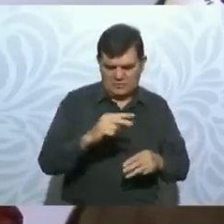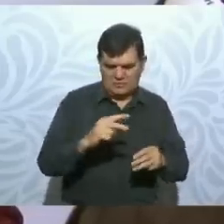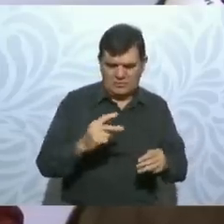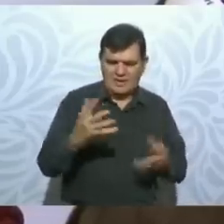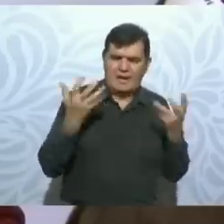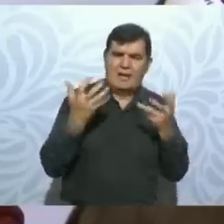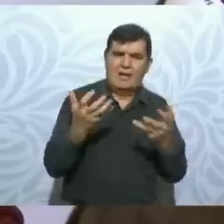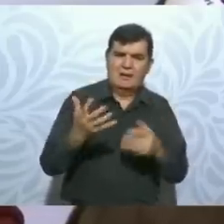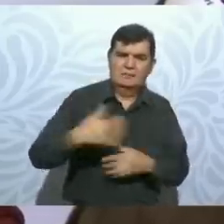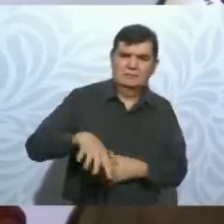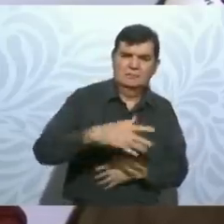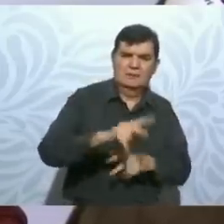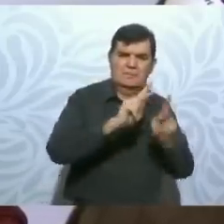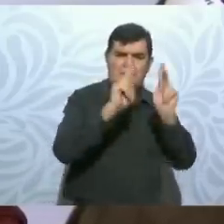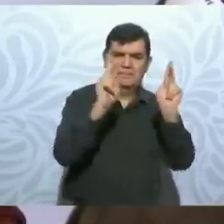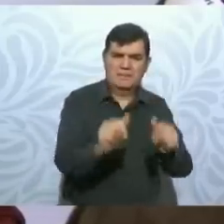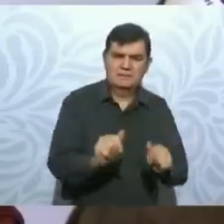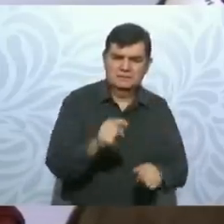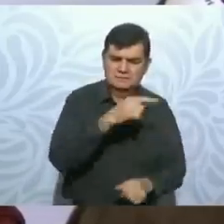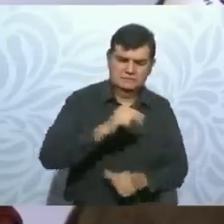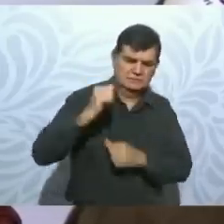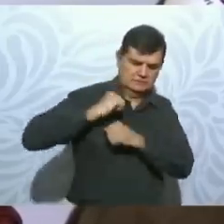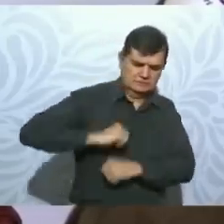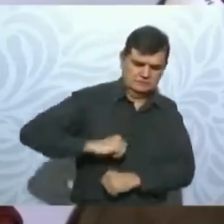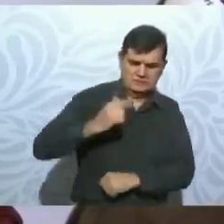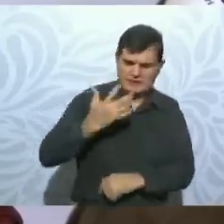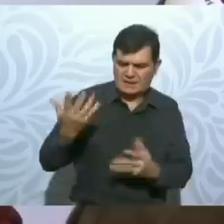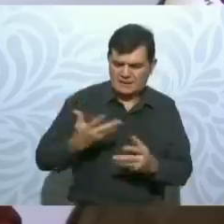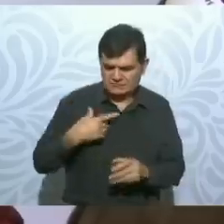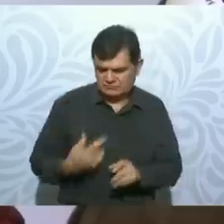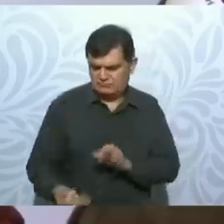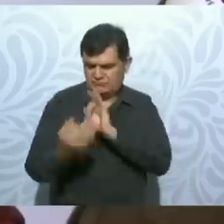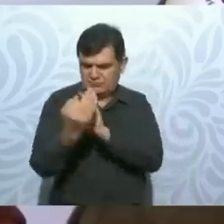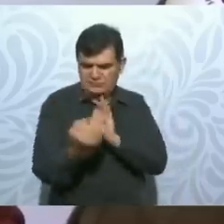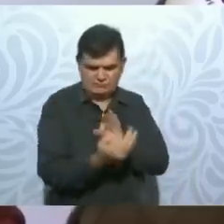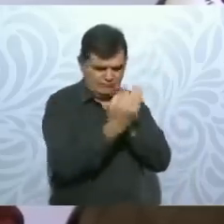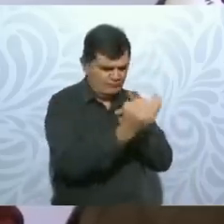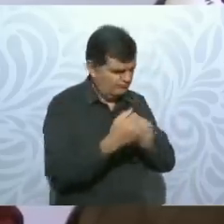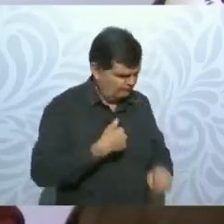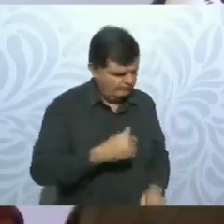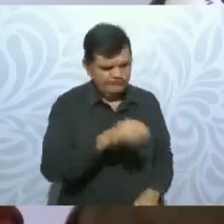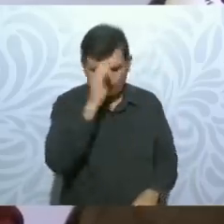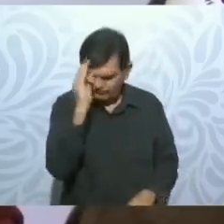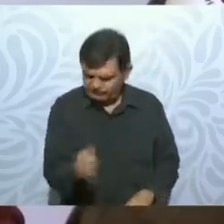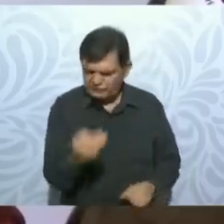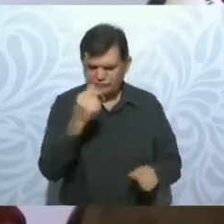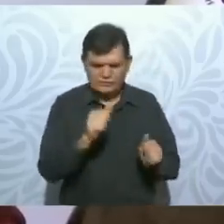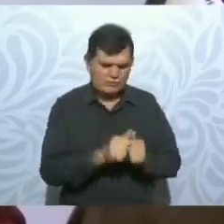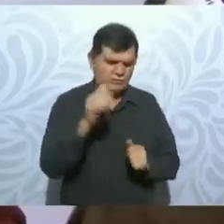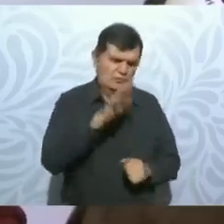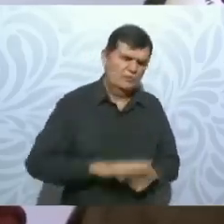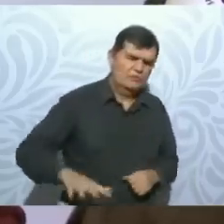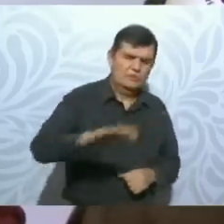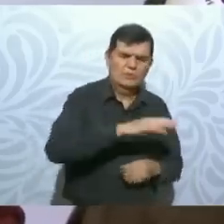y las autoridades tenemos que hacer frente a esta demanda para vivir con tranquilidad el gobierno